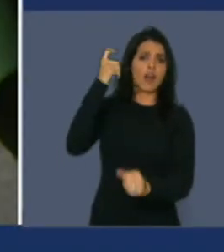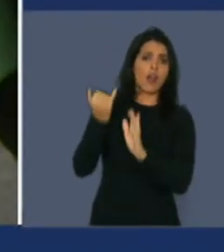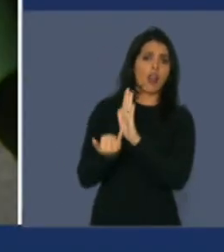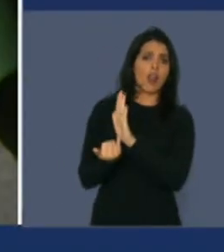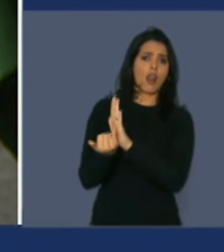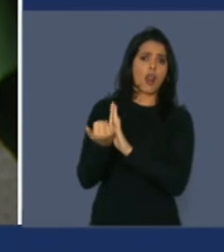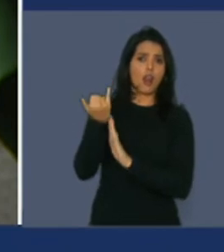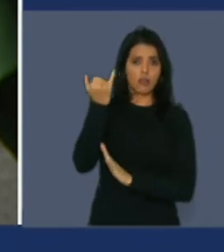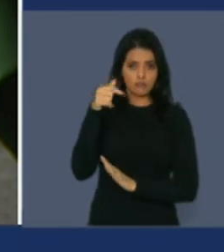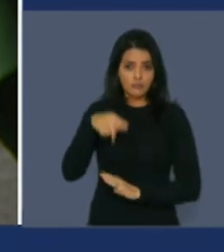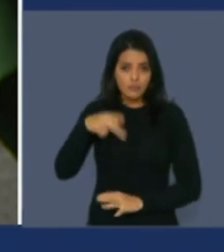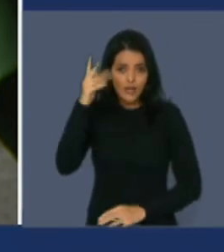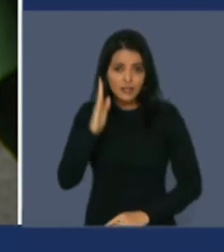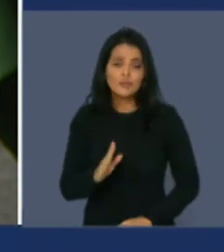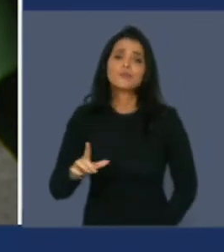TAXA, ALEGANDO UM ESTADO INFLACIONÁRIO, ISSO SIM, O